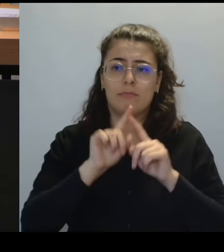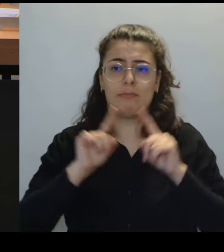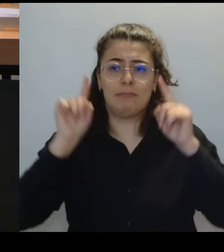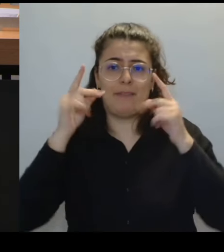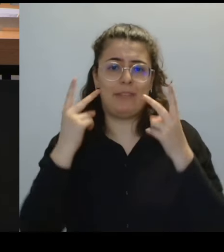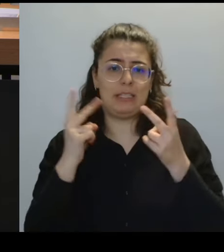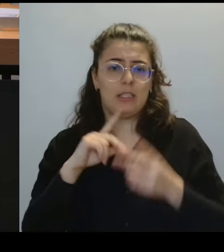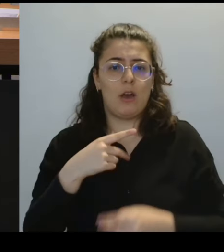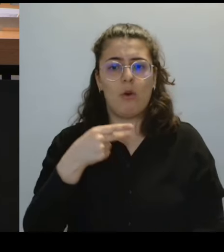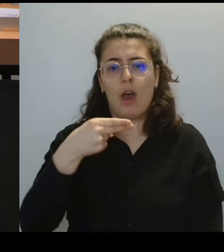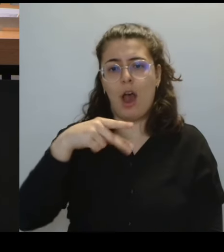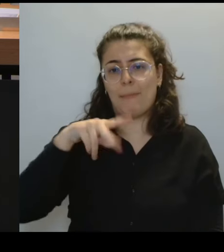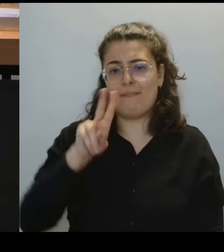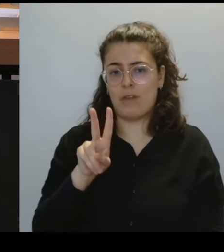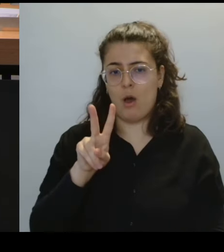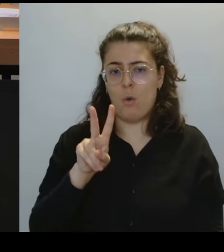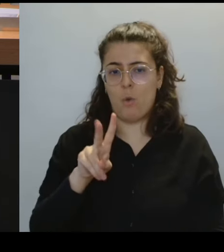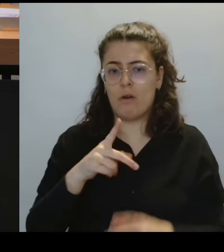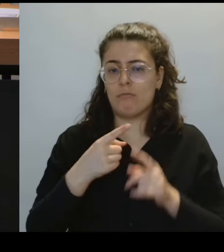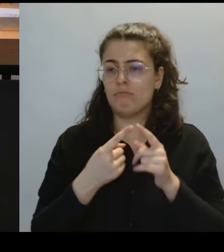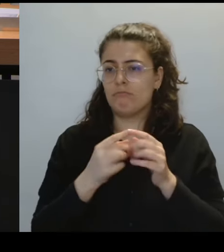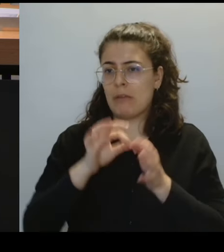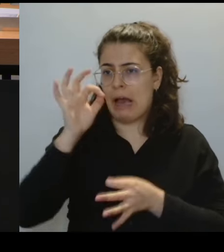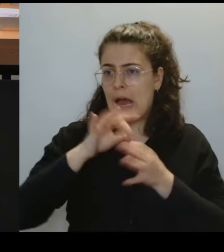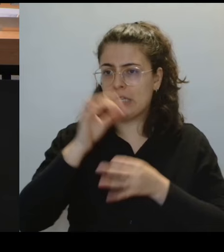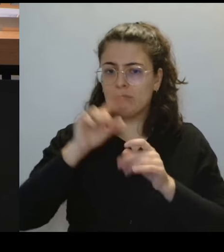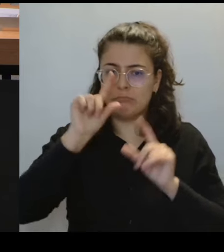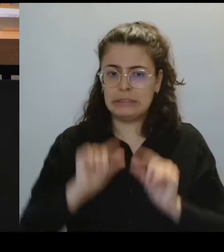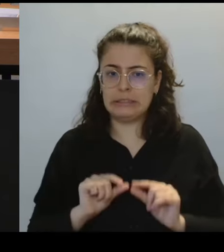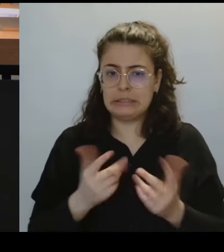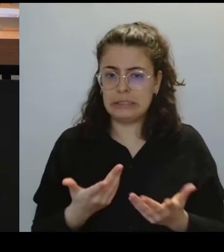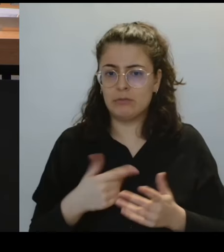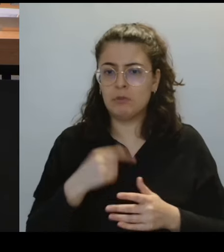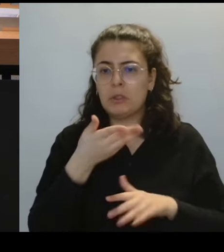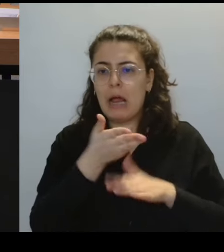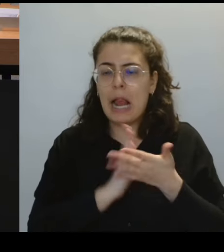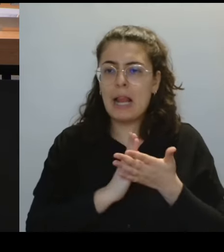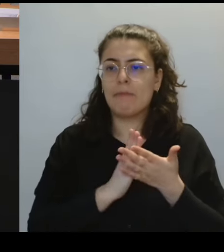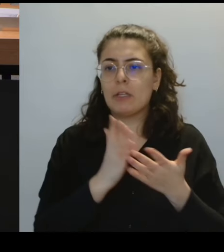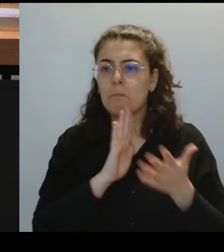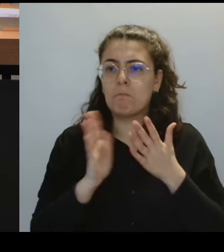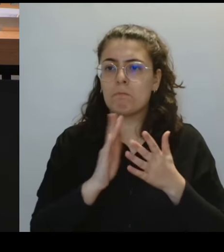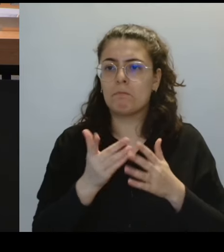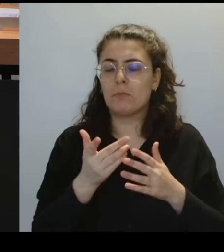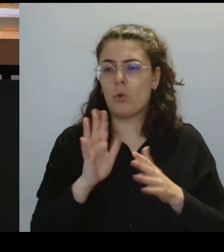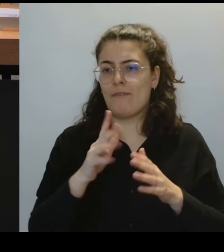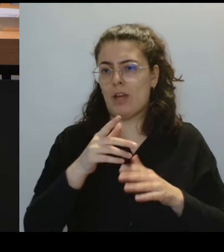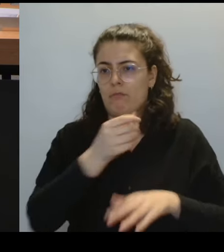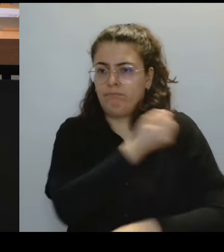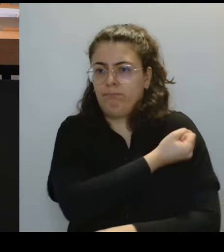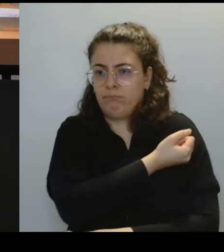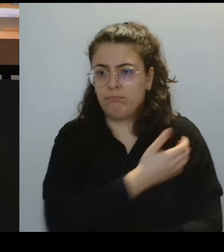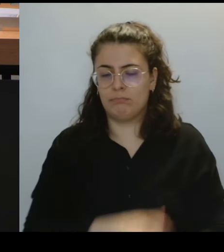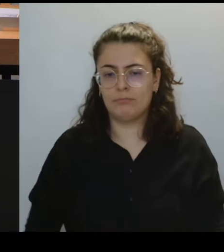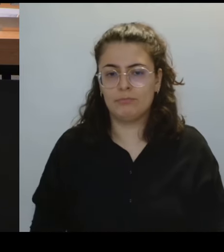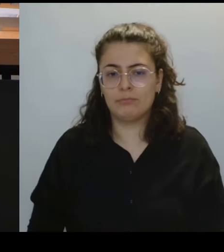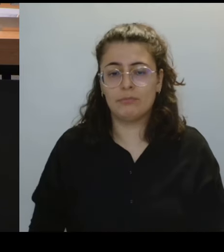Jugendlichen, die entsprechend im richtigen Alter geimpft werden. Und das ist eindeutig zu wenig, wenn man Gebärmutterhalskrebs